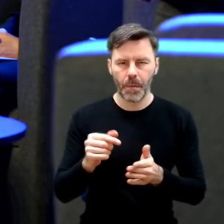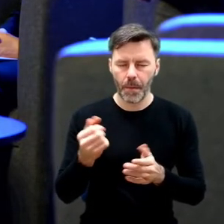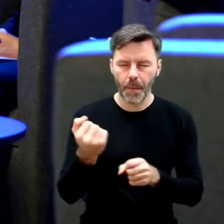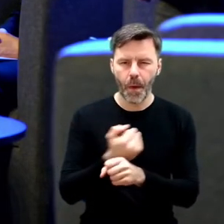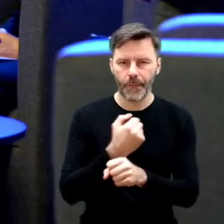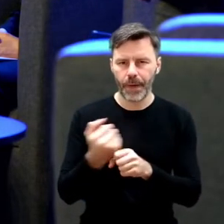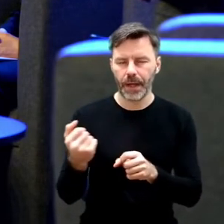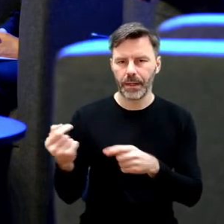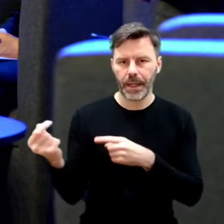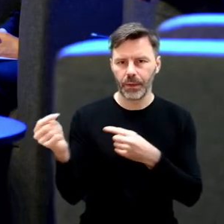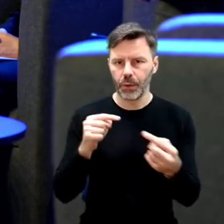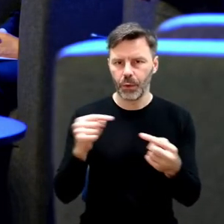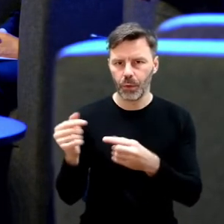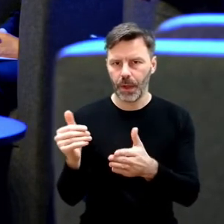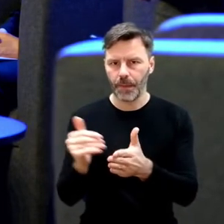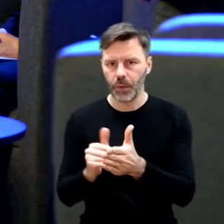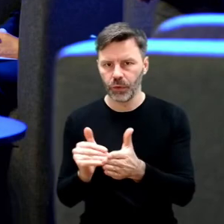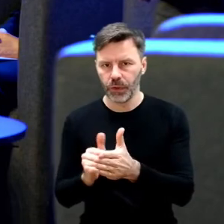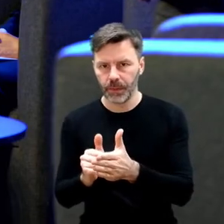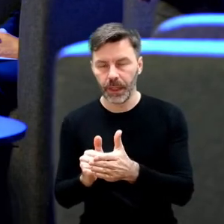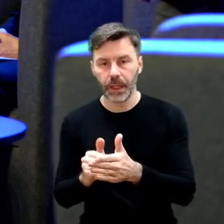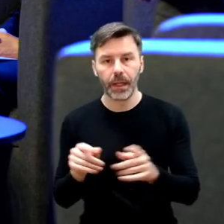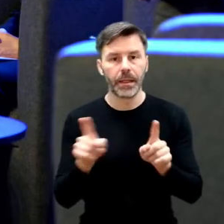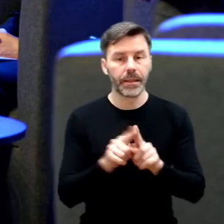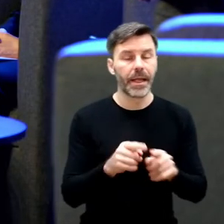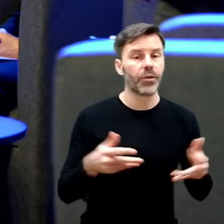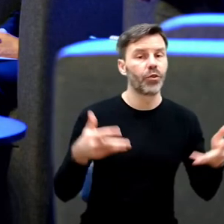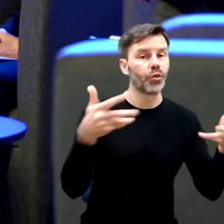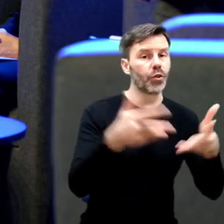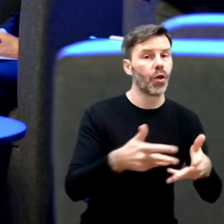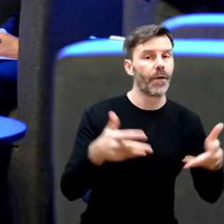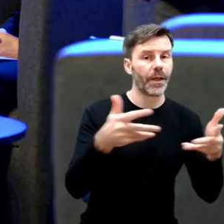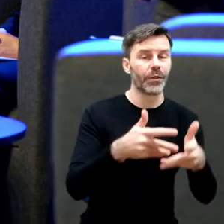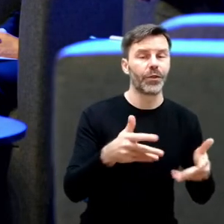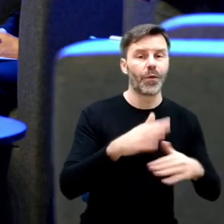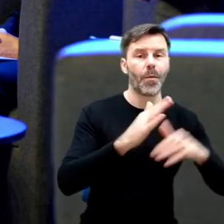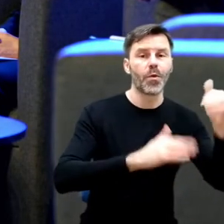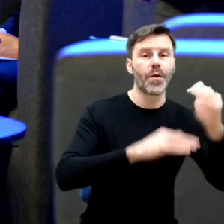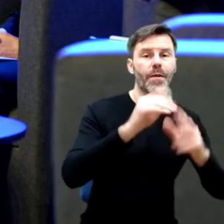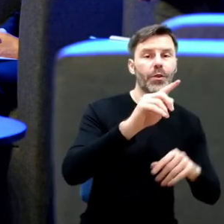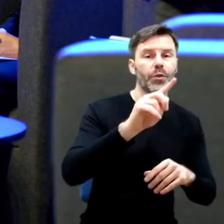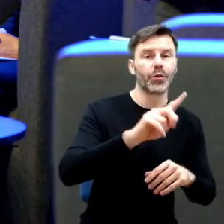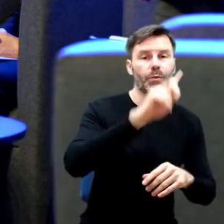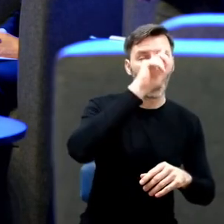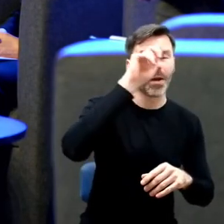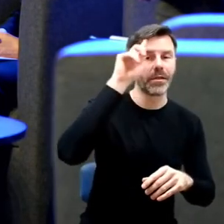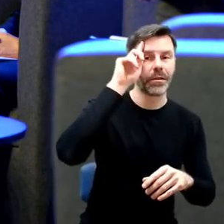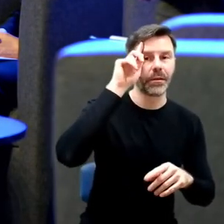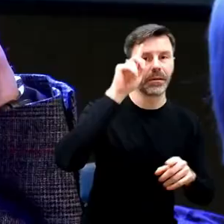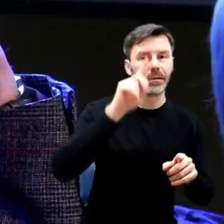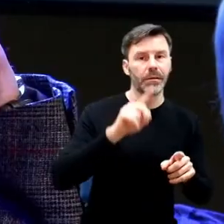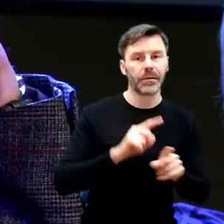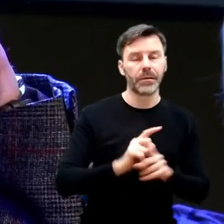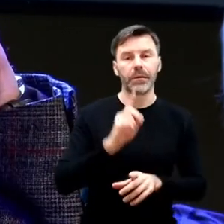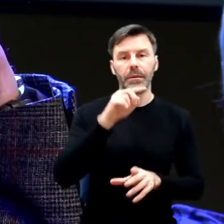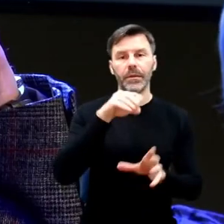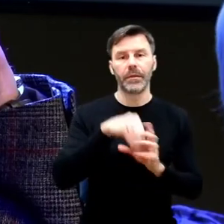Tak samo w niektórych Towarzystwach Budownictwa Społecznego, często motywowanych przez artystycznych prawników,